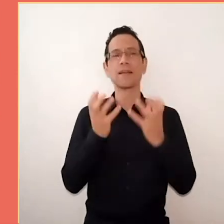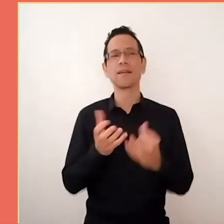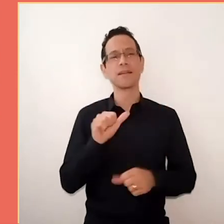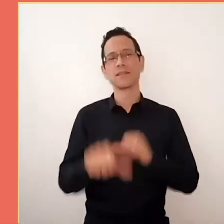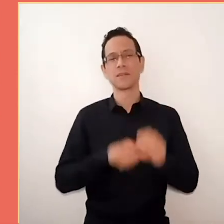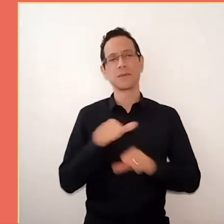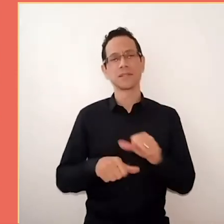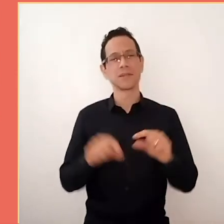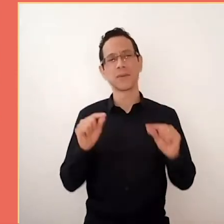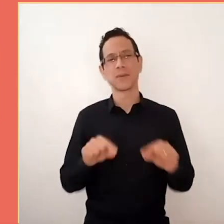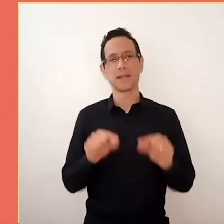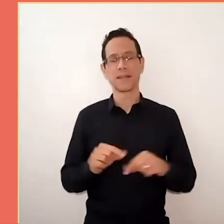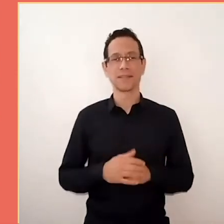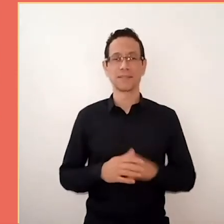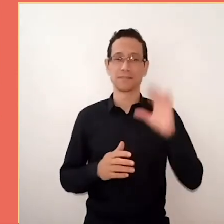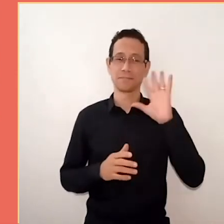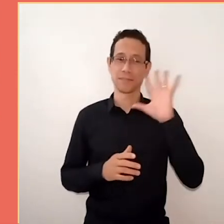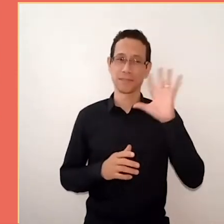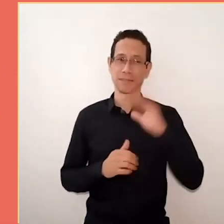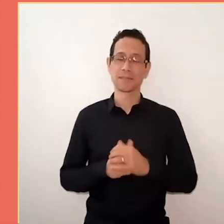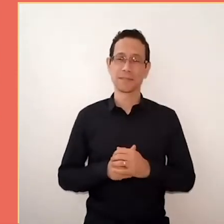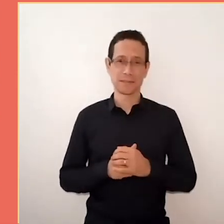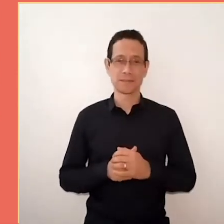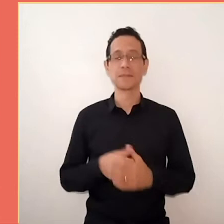Fiquei pensando nisso. E o quanto é, voltando a dizer isso, ameaçador.